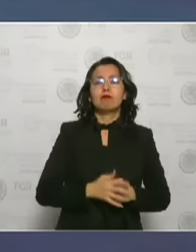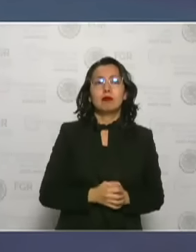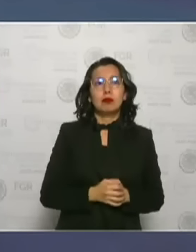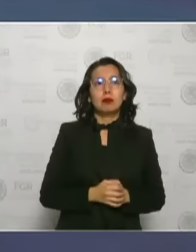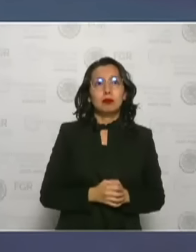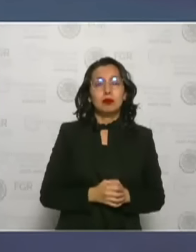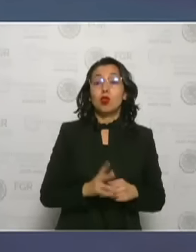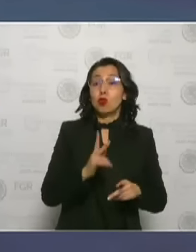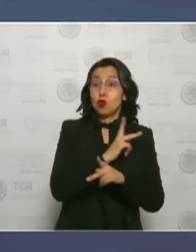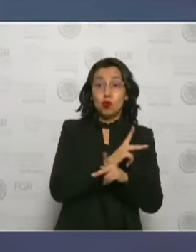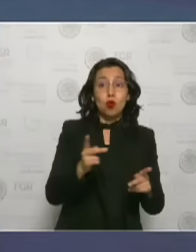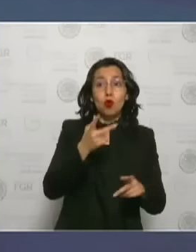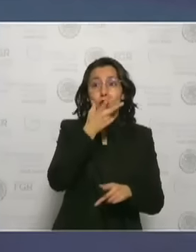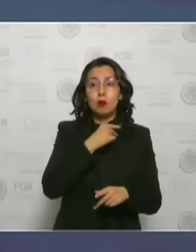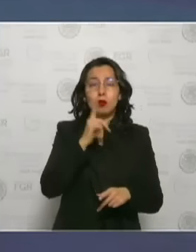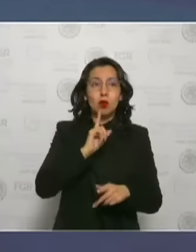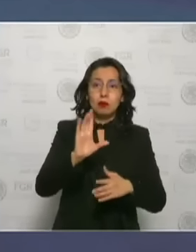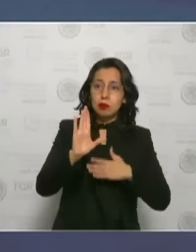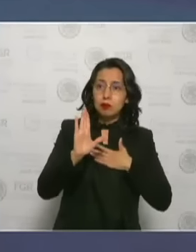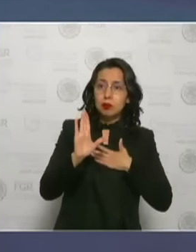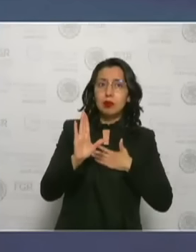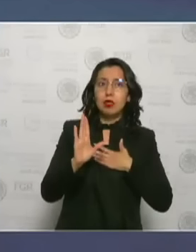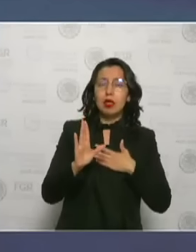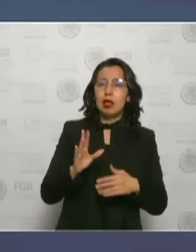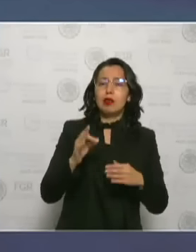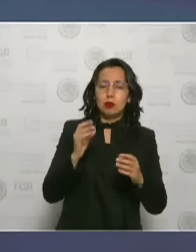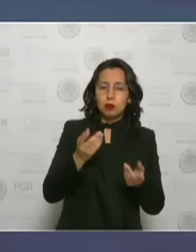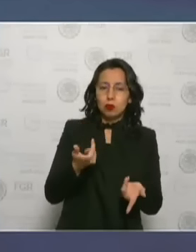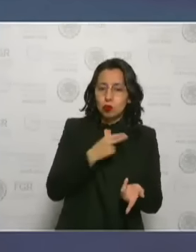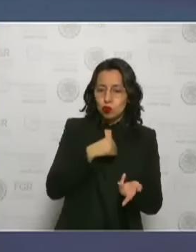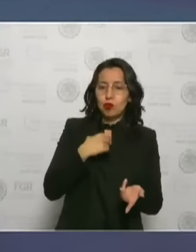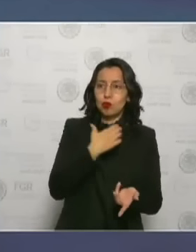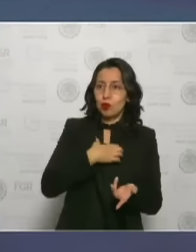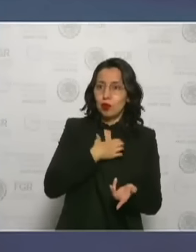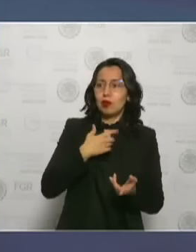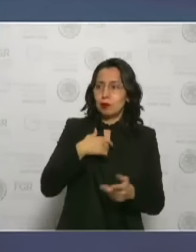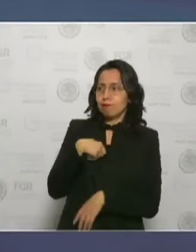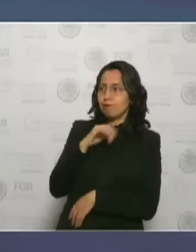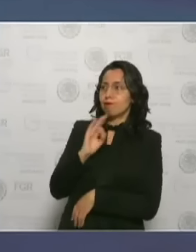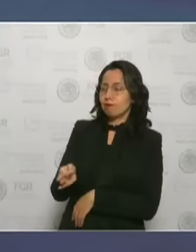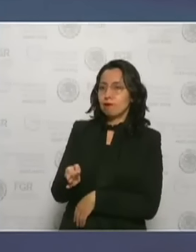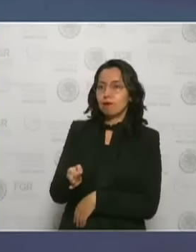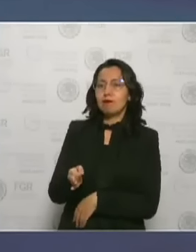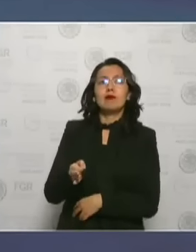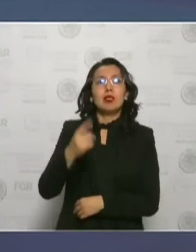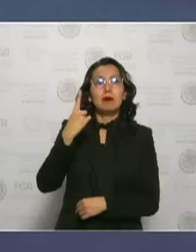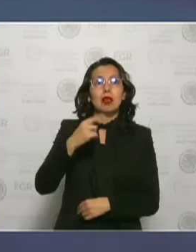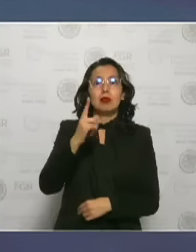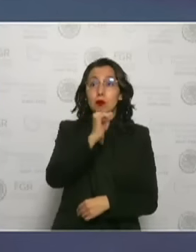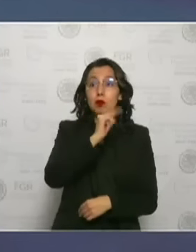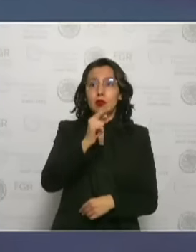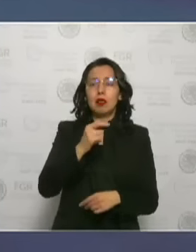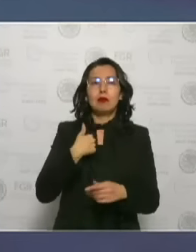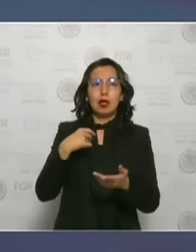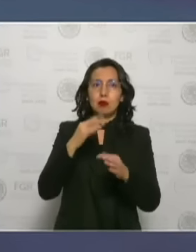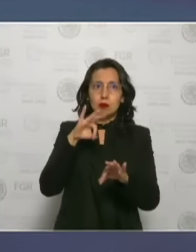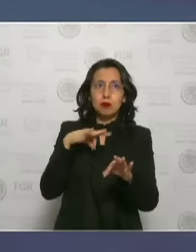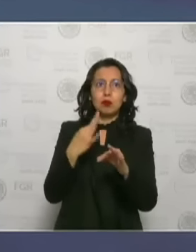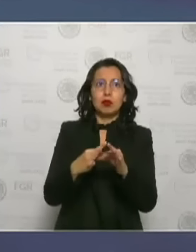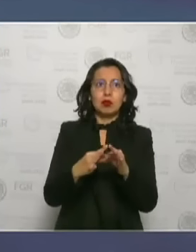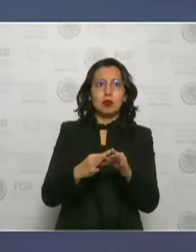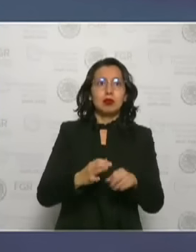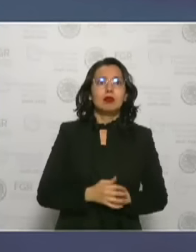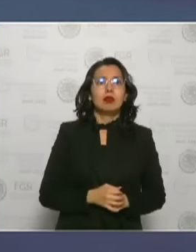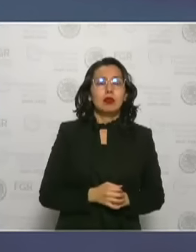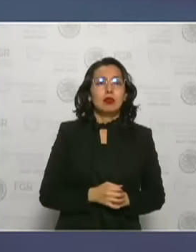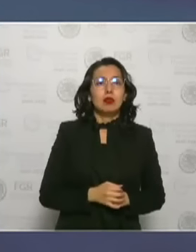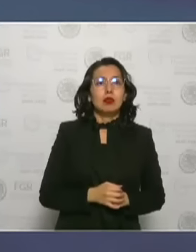asumamos este compromiso con pasión, con alegría, convicción y con profesionalismo. Y que no quede